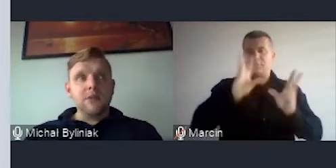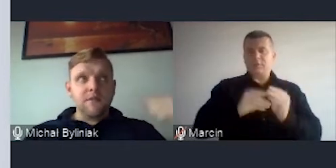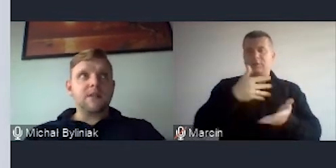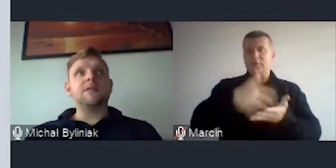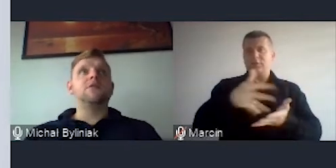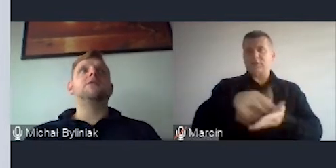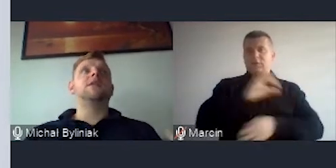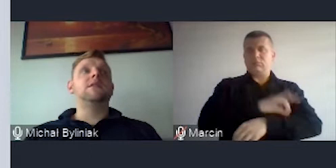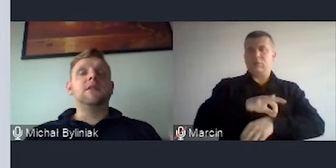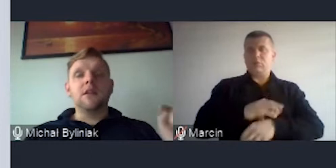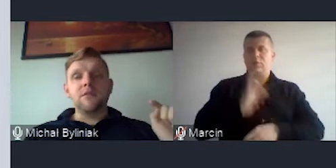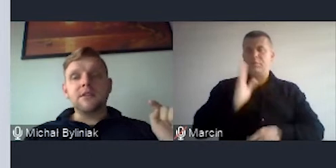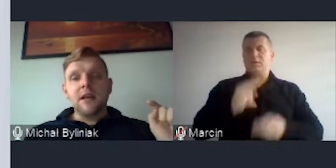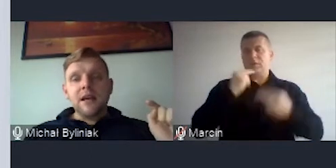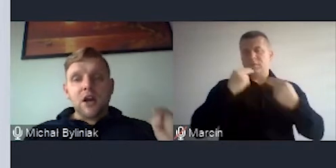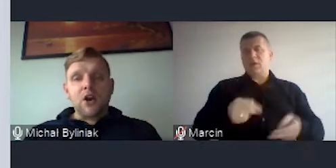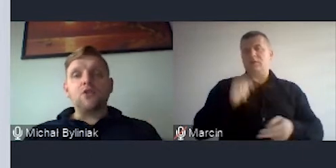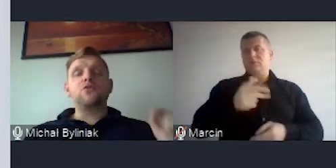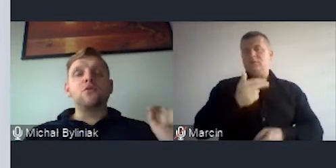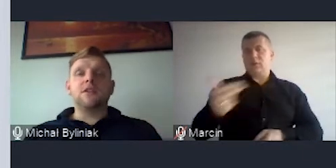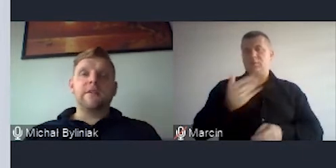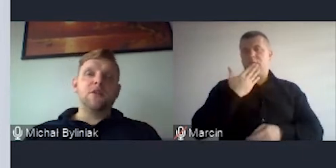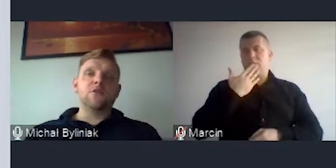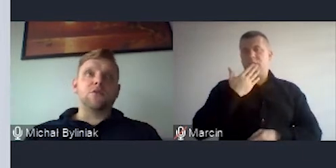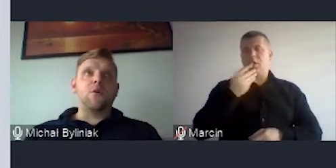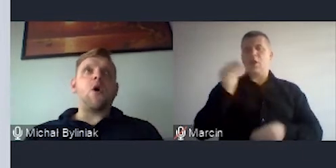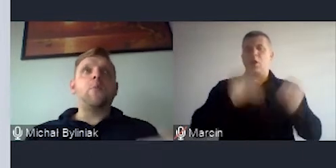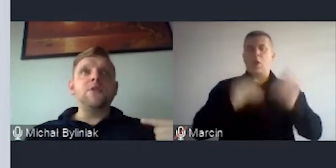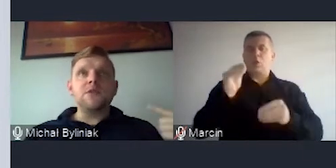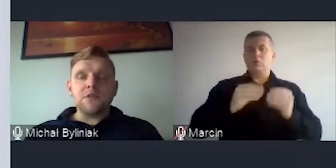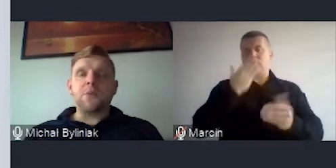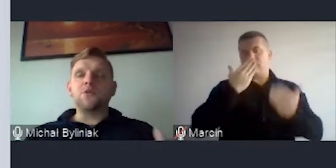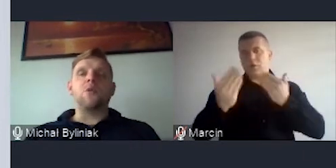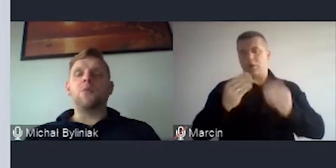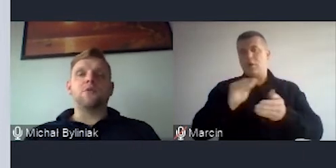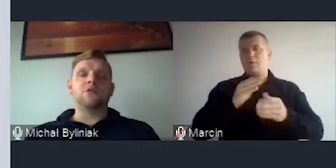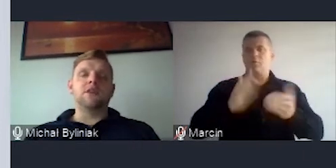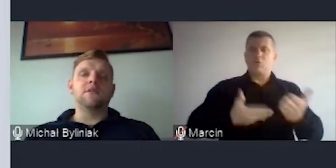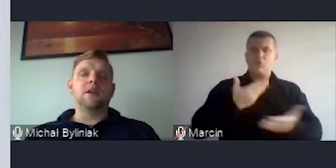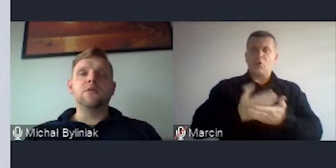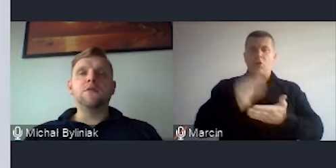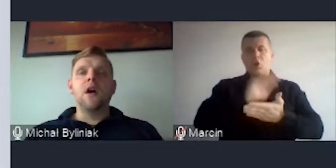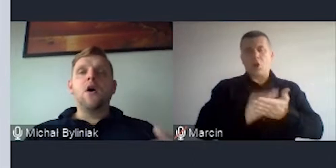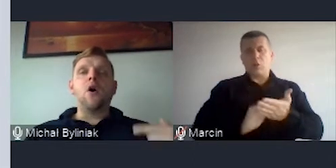Ja będę wracał do tego zagadnienia, natomiast konstrukcja wniosku, opis sposobu ponoszenia wydatków,